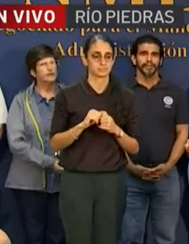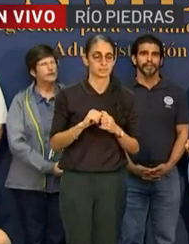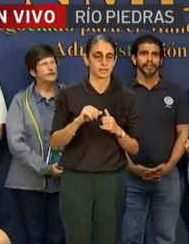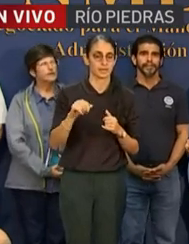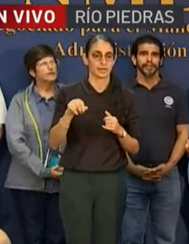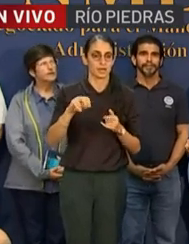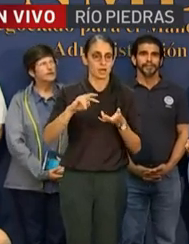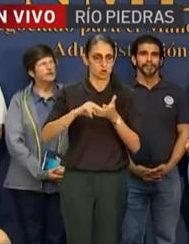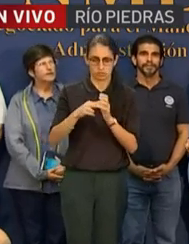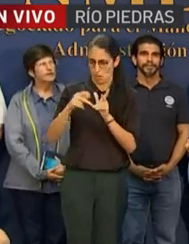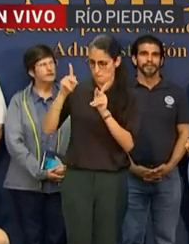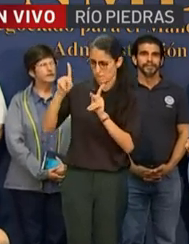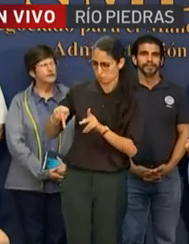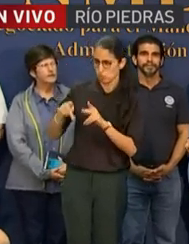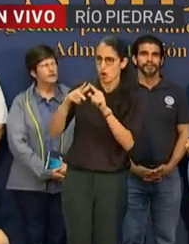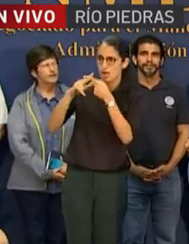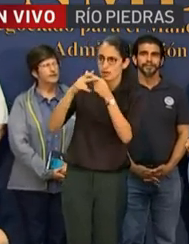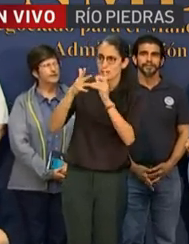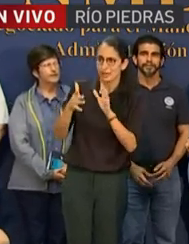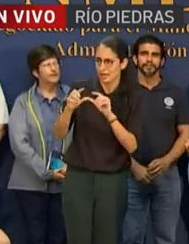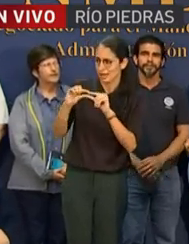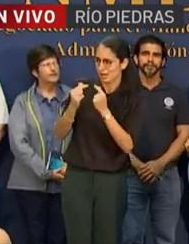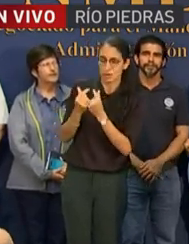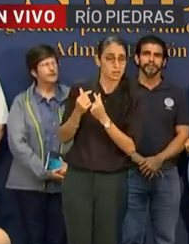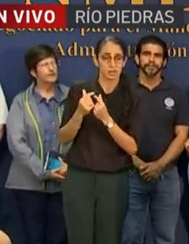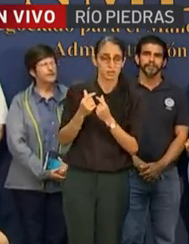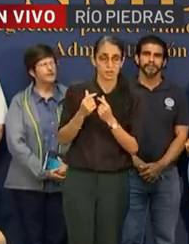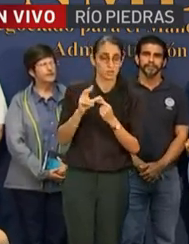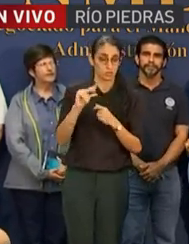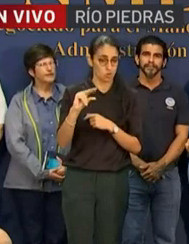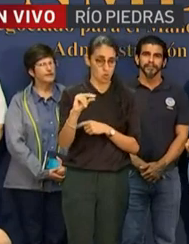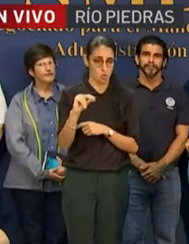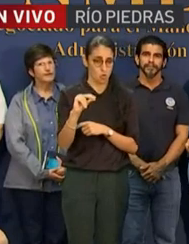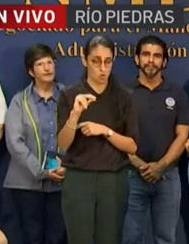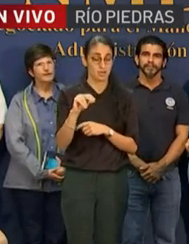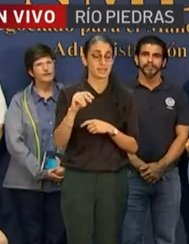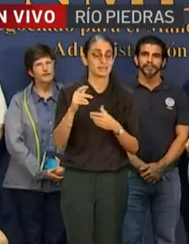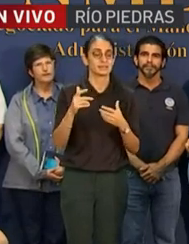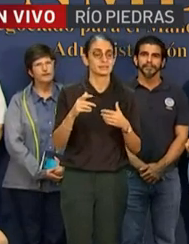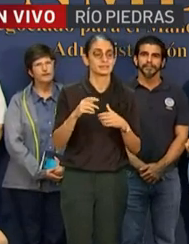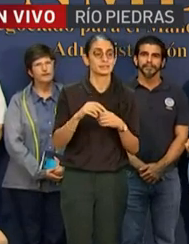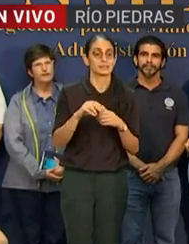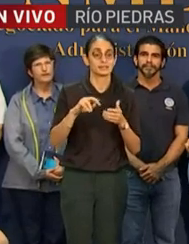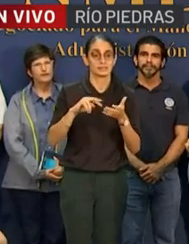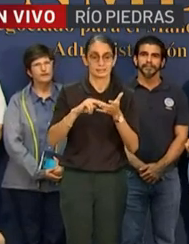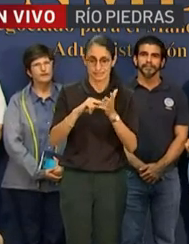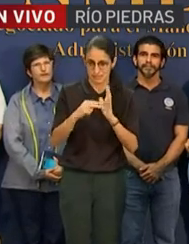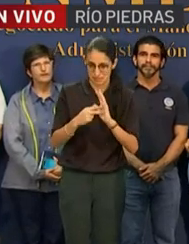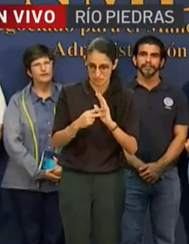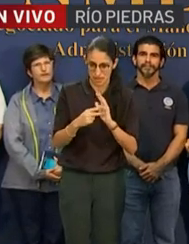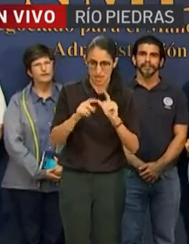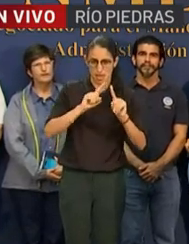FUE UNA PREGUNTA QUE CONSTANTEMENTE NOS HACE LA PREGUNTA ES QUE PARA RESOLVER